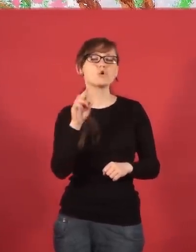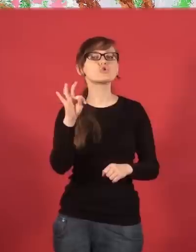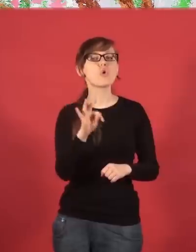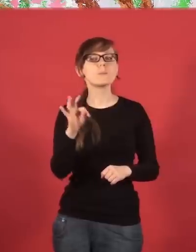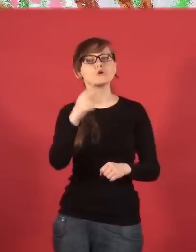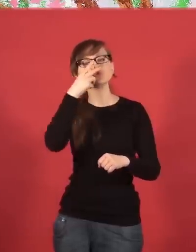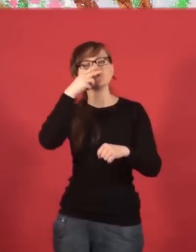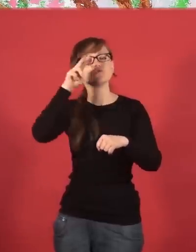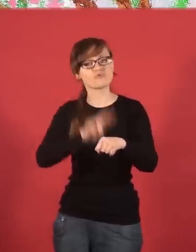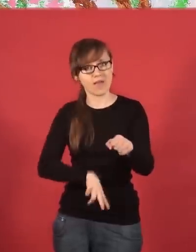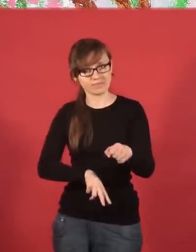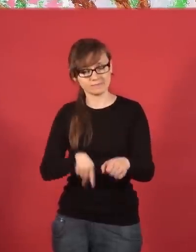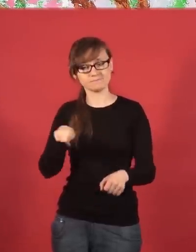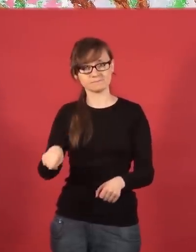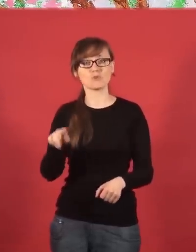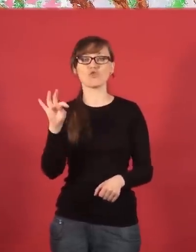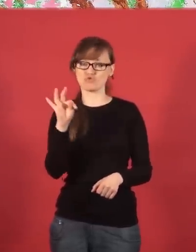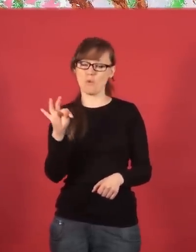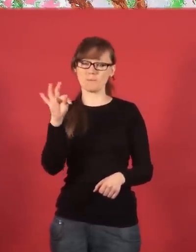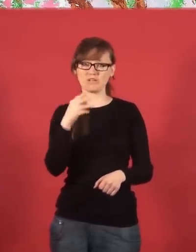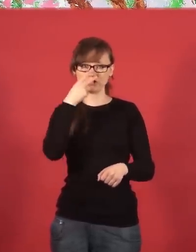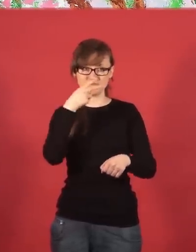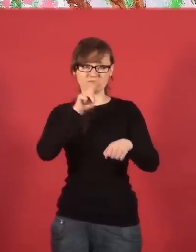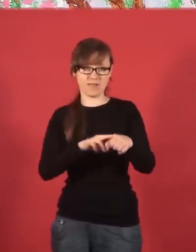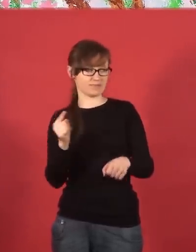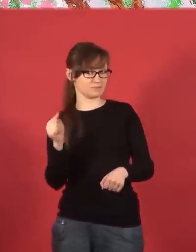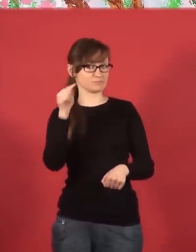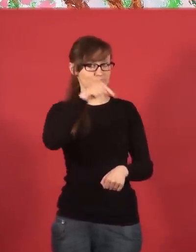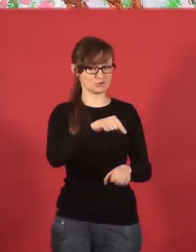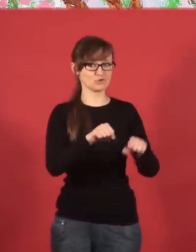W dzień ogłoszenia wyroku na świadka został powołany Tomek Sawyer.